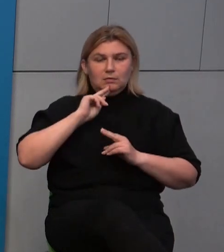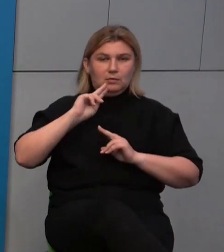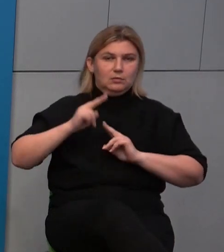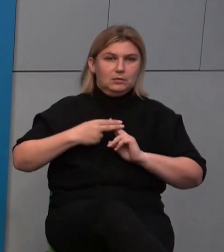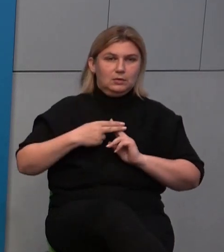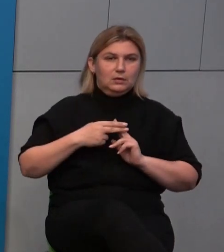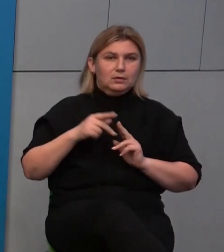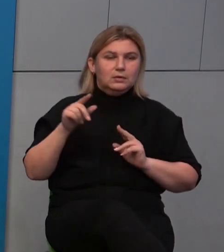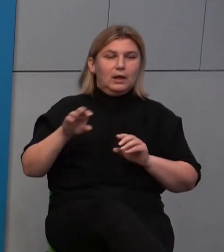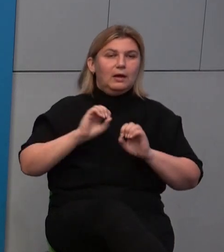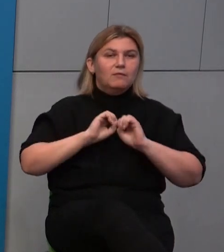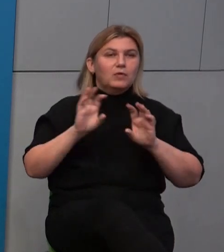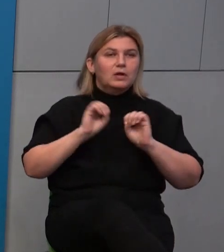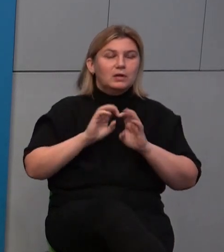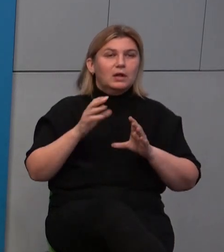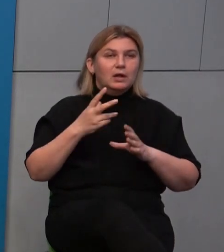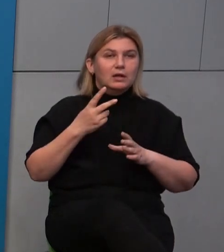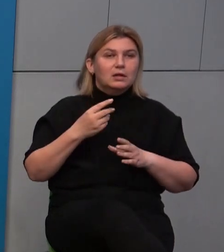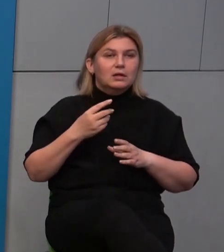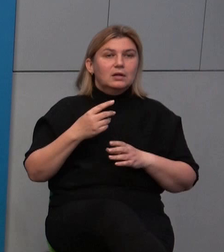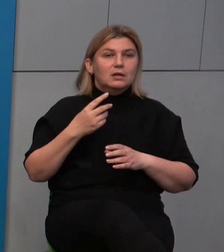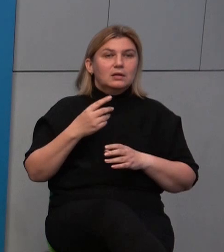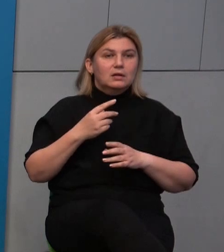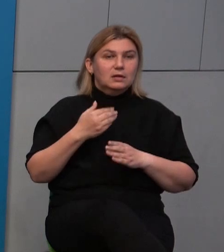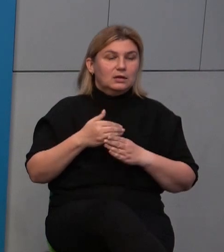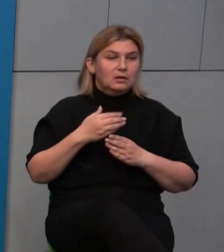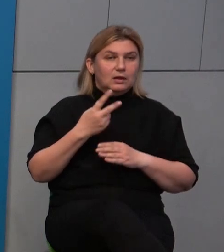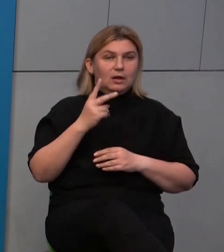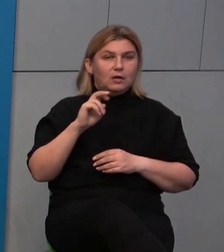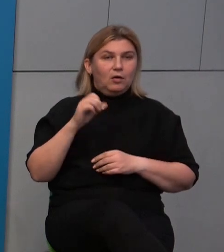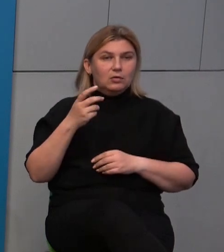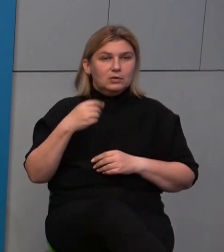obszerne wyjaśnienie, dlaczego on jest kognitywistą i że ja się mylę,